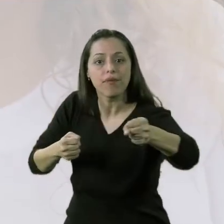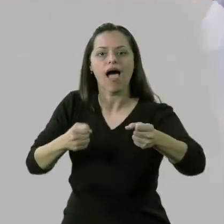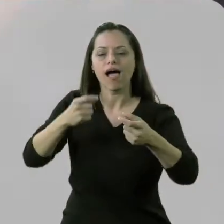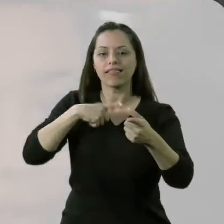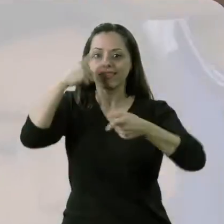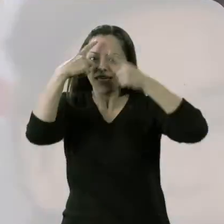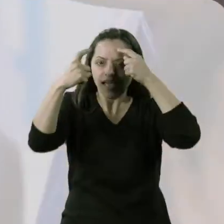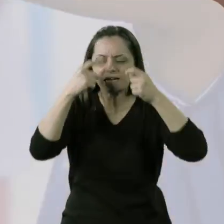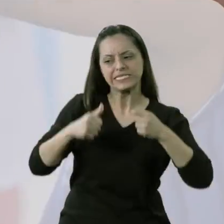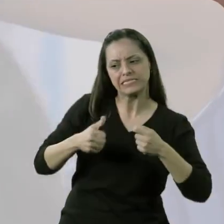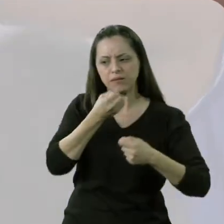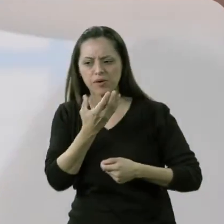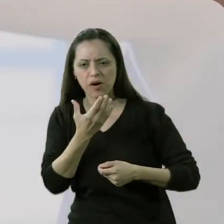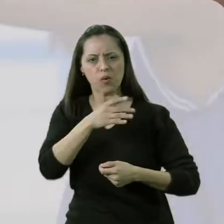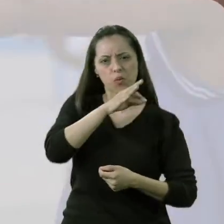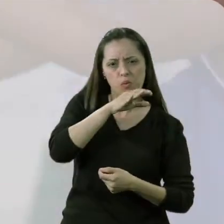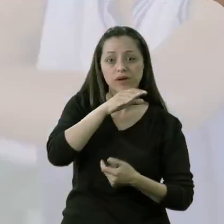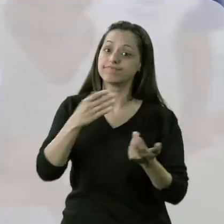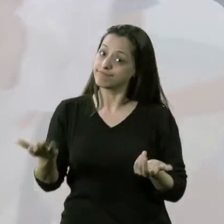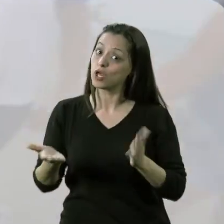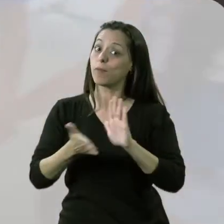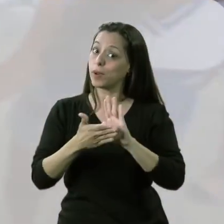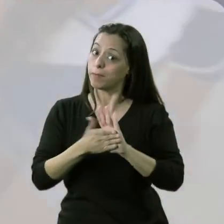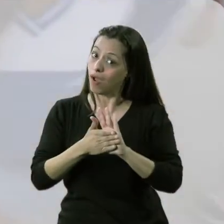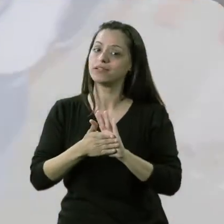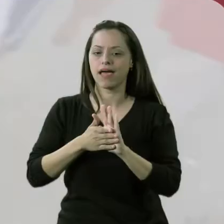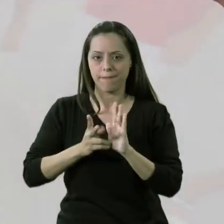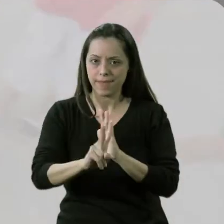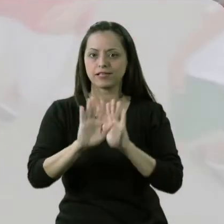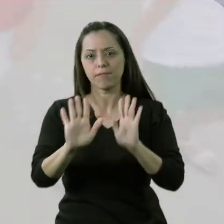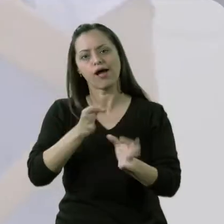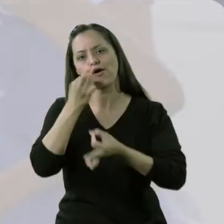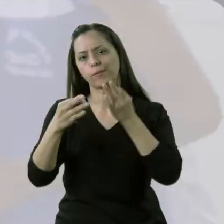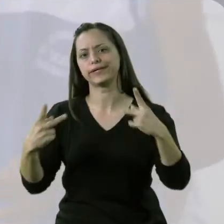Eles iam dando ideias e a gente problematizando, mas o propósito da brincadeira era mantido.